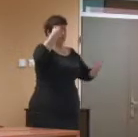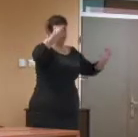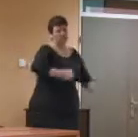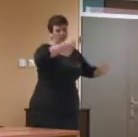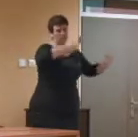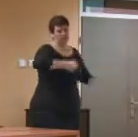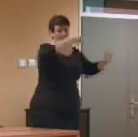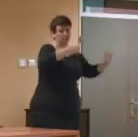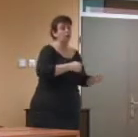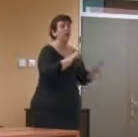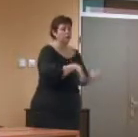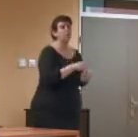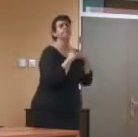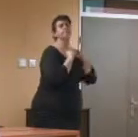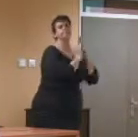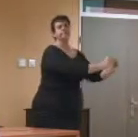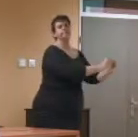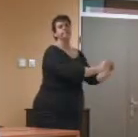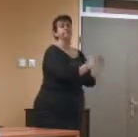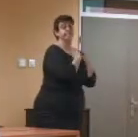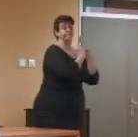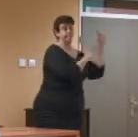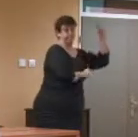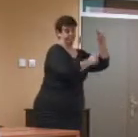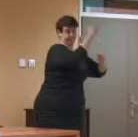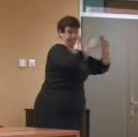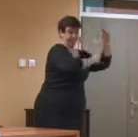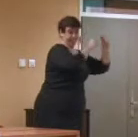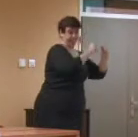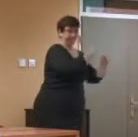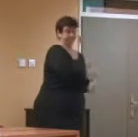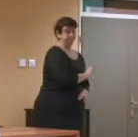y también decide hacer suyo el proyecto de la Ciudad de las Artes y las Ciencias y